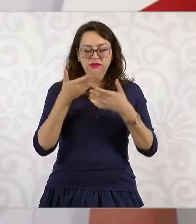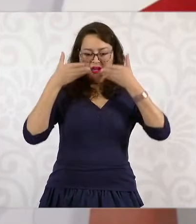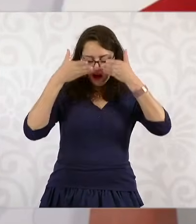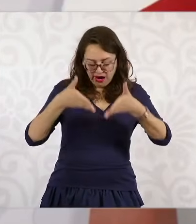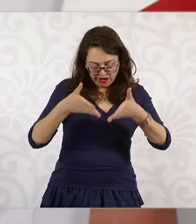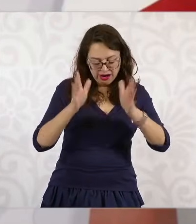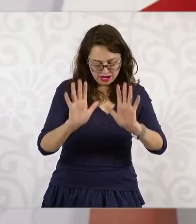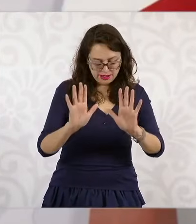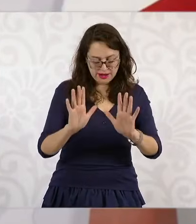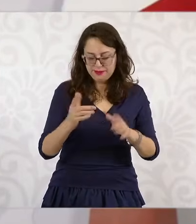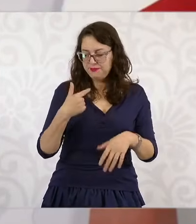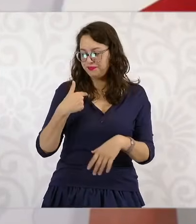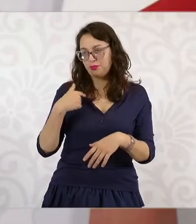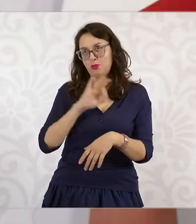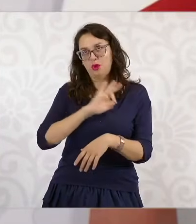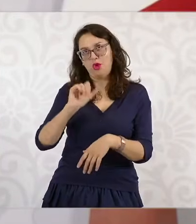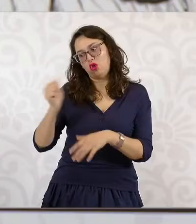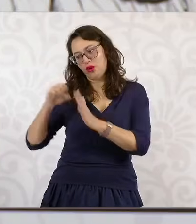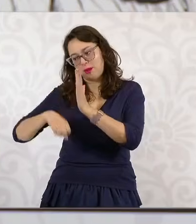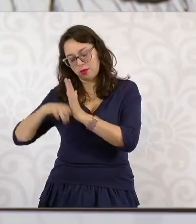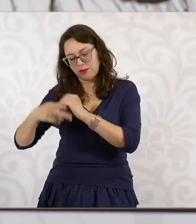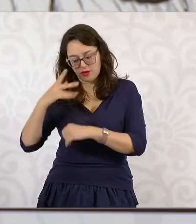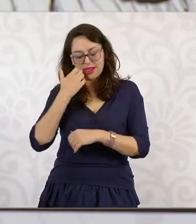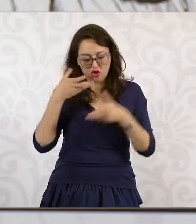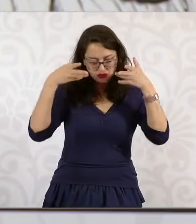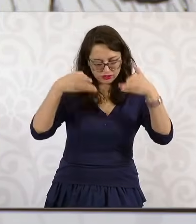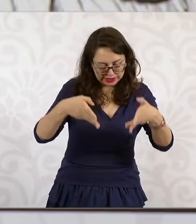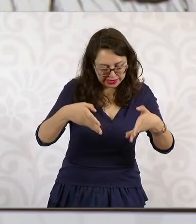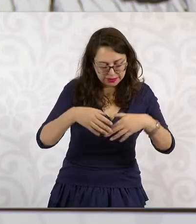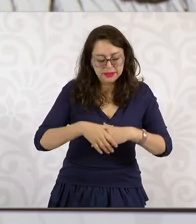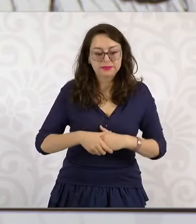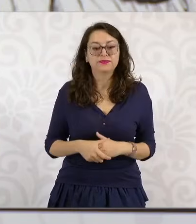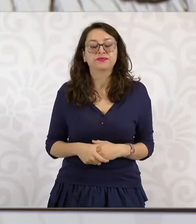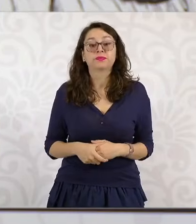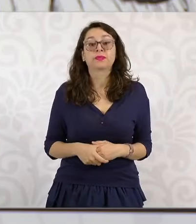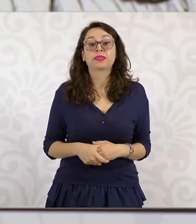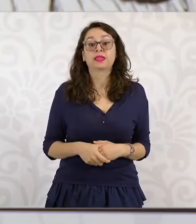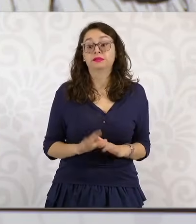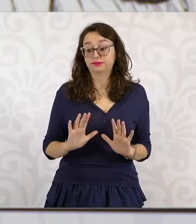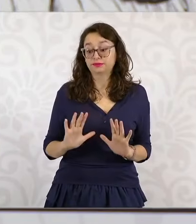que es que al séptimo mes, que fue en julio, detectamos como los mexicanos volvieron a salir,